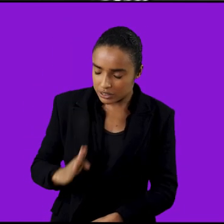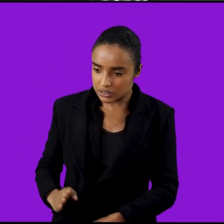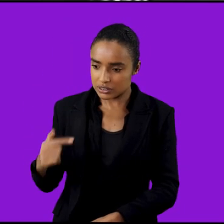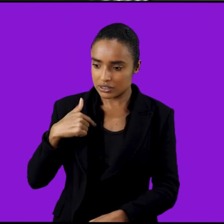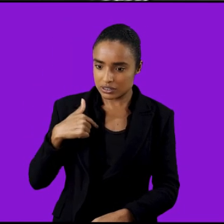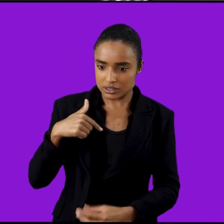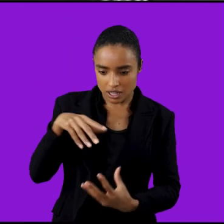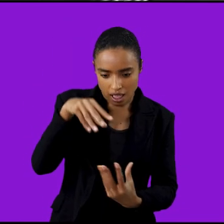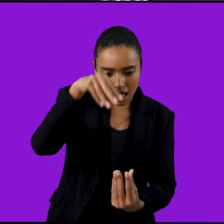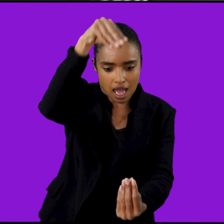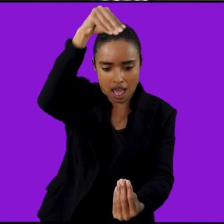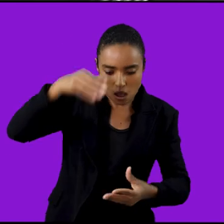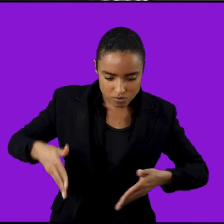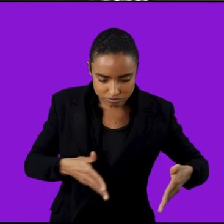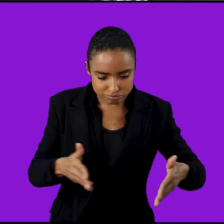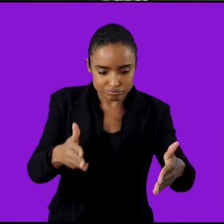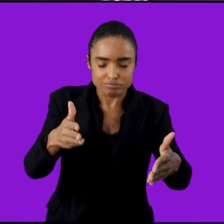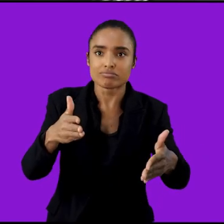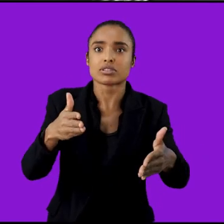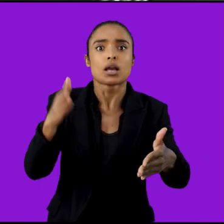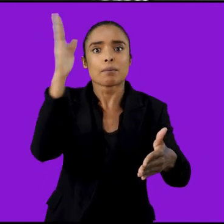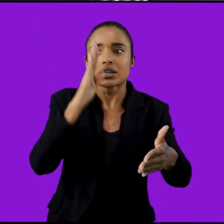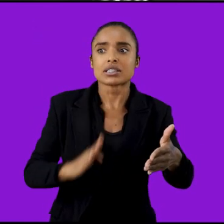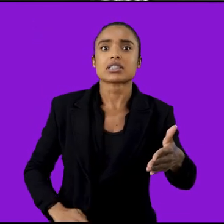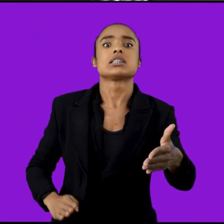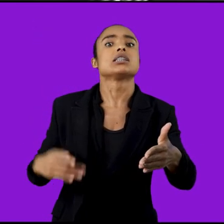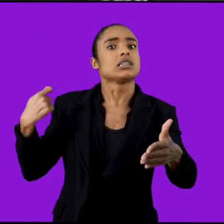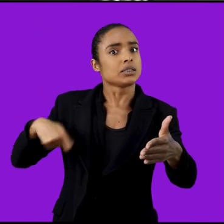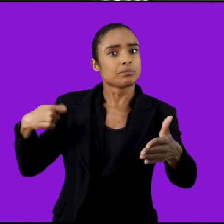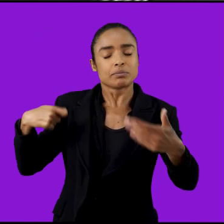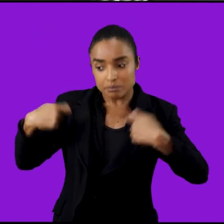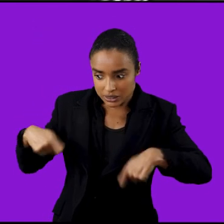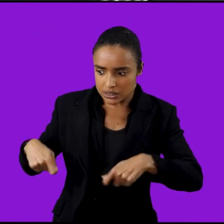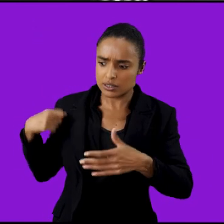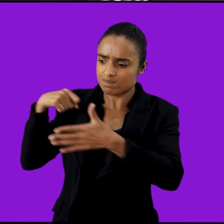dele que fala: “No caminho da Alma Brasileira, todo sacrifício vai nos dar gosto”.